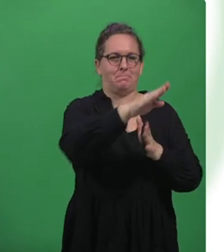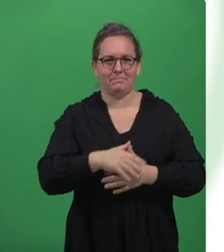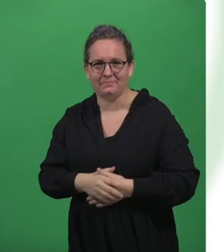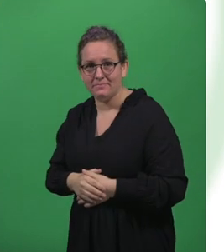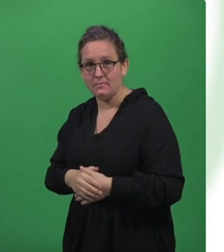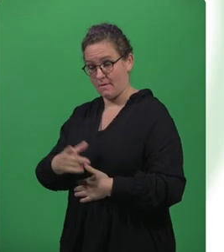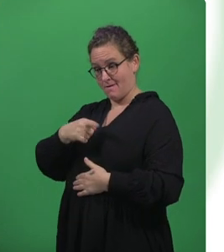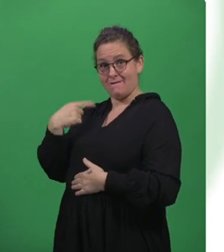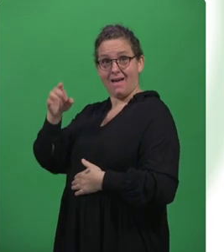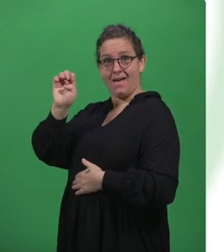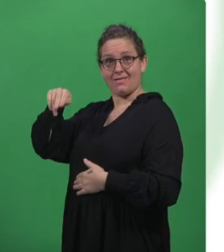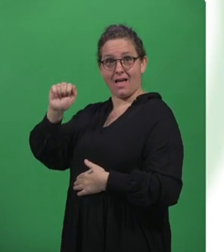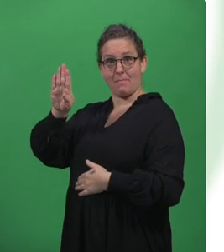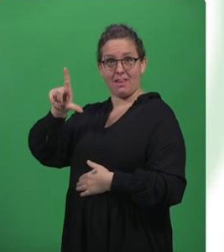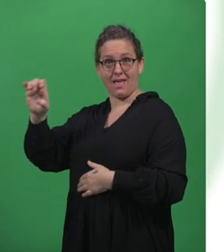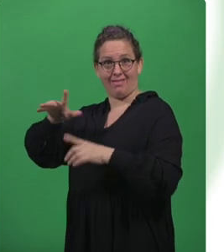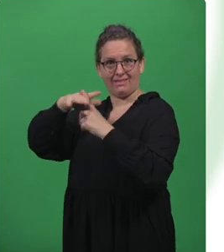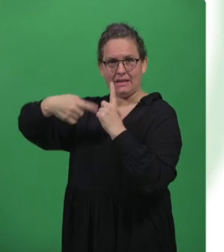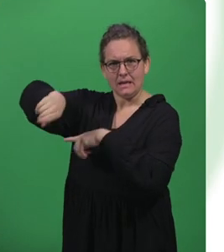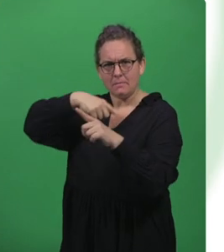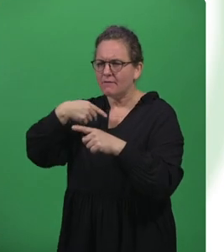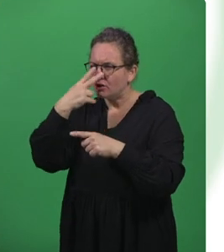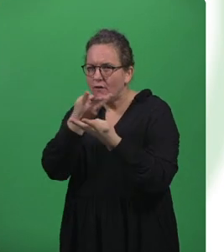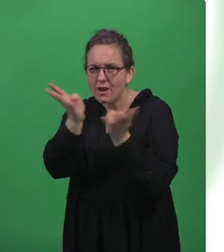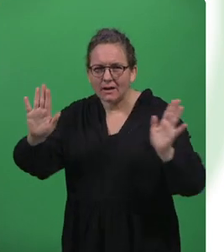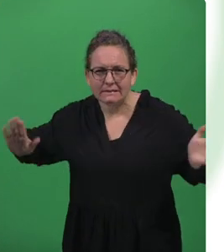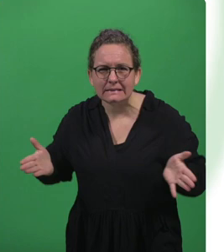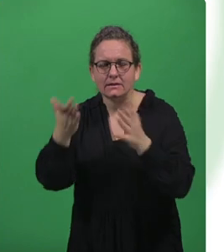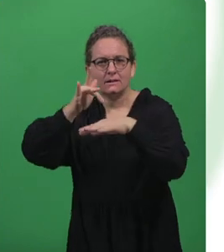Wir als EnAble Team kümmern uns um Vielfalt, Sensibilisierung und Barrierefreiheit.